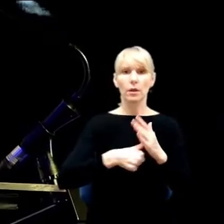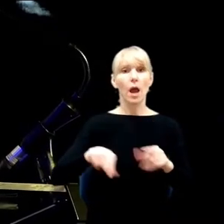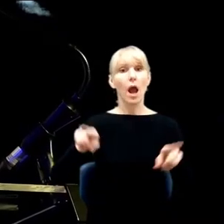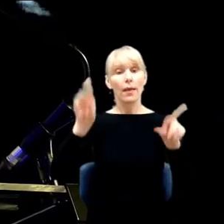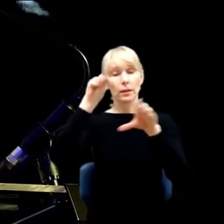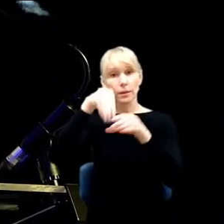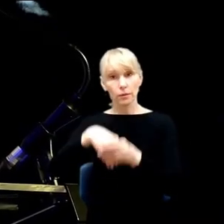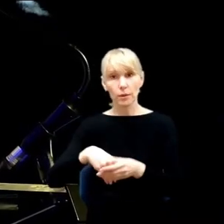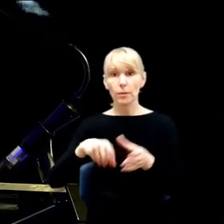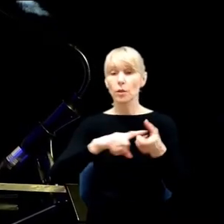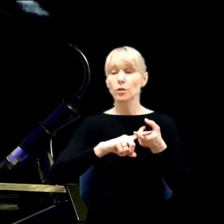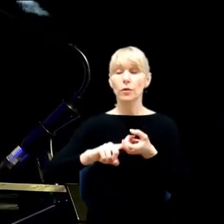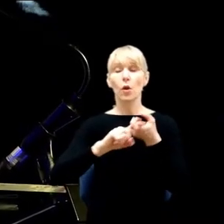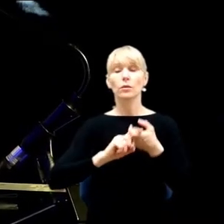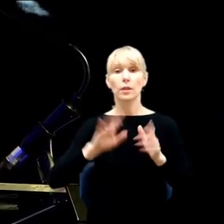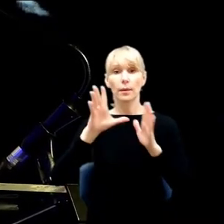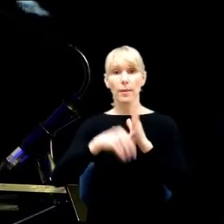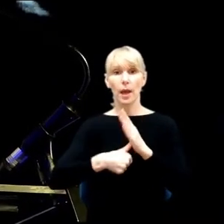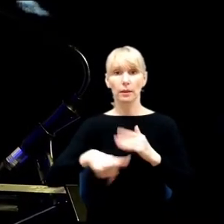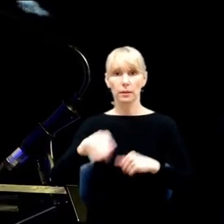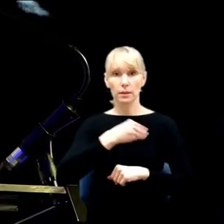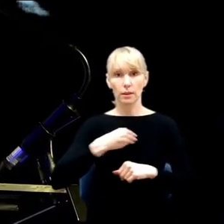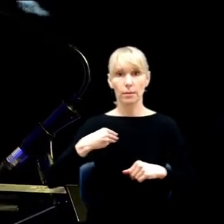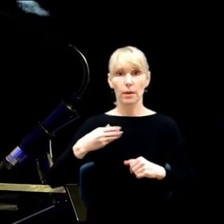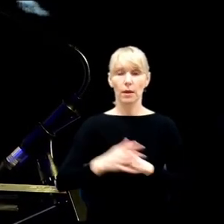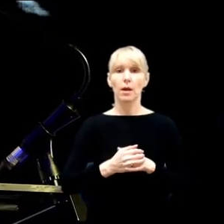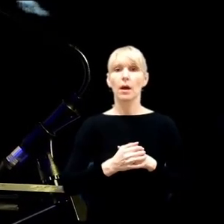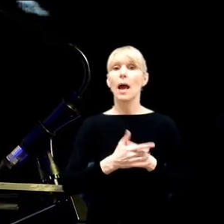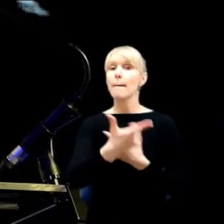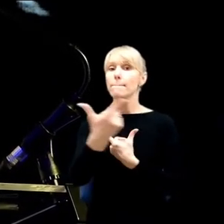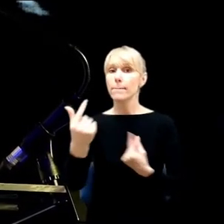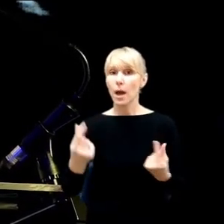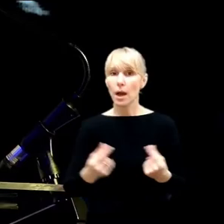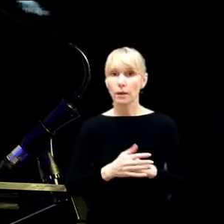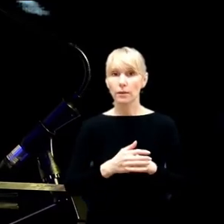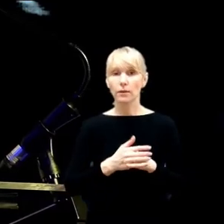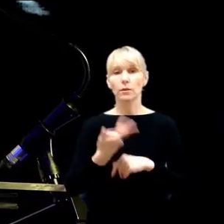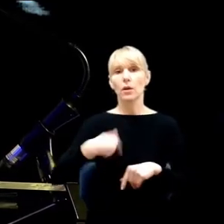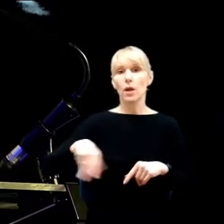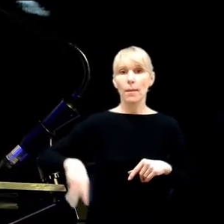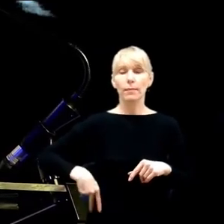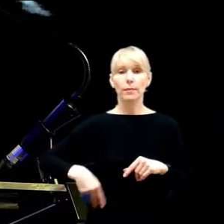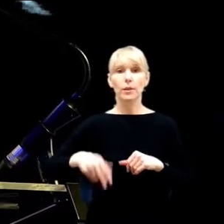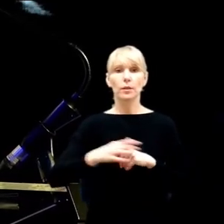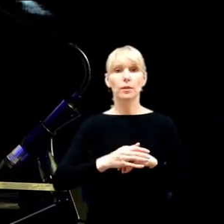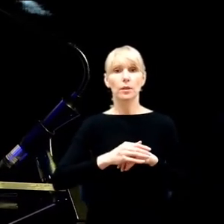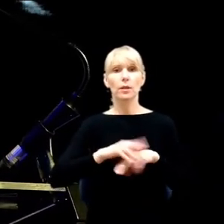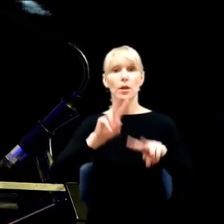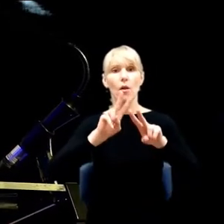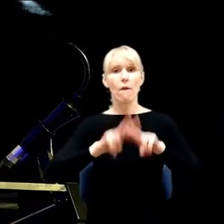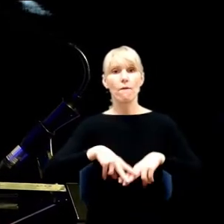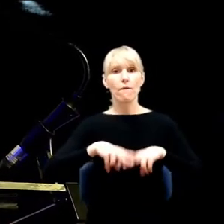Partnerem w organizacji dzisiejszego spotkania jest Ministerstwo Funduszy i Polityki Regionalnej.